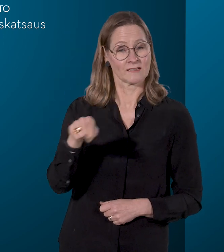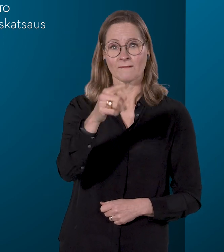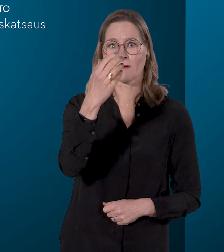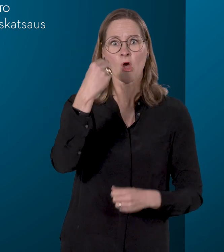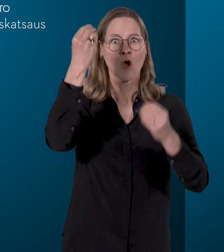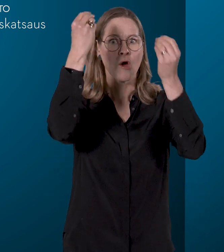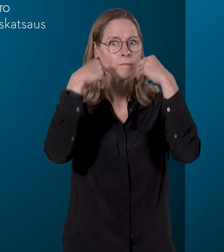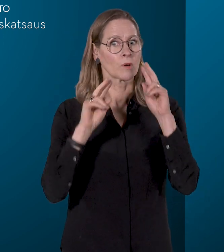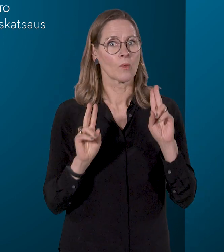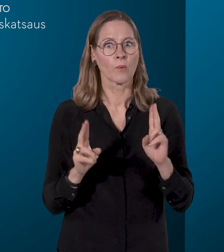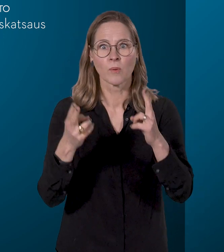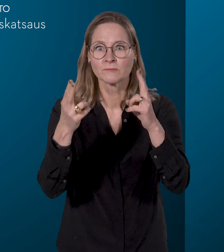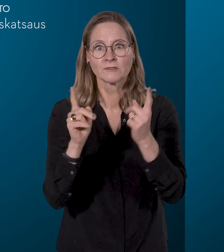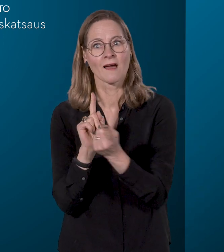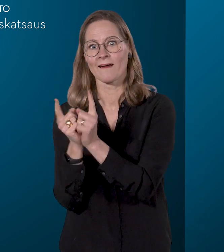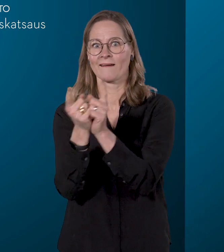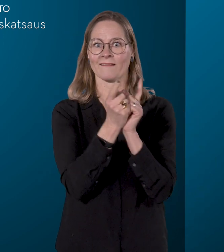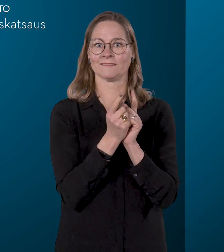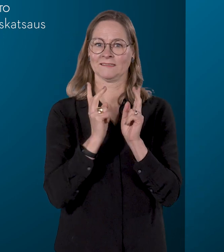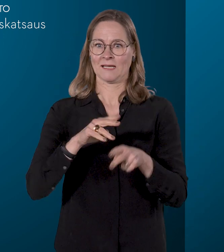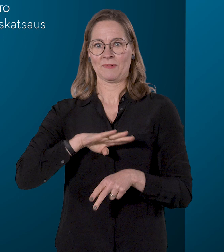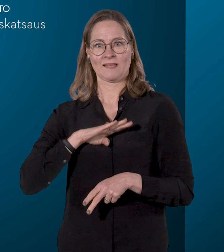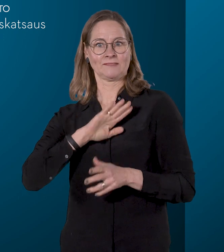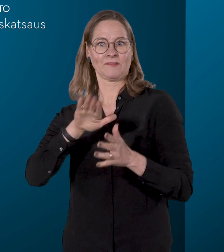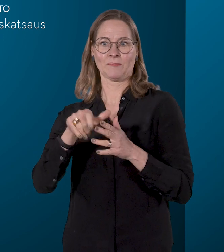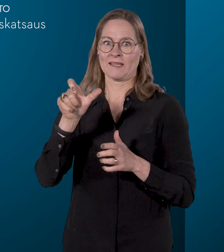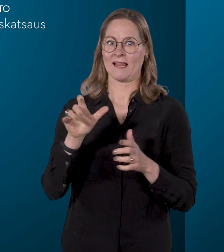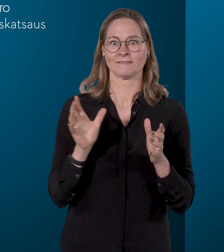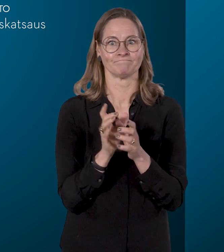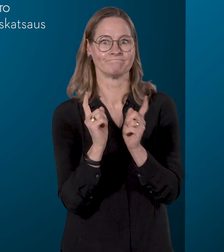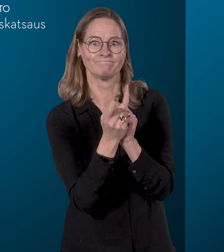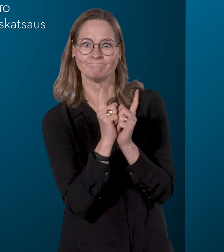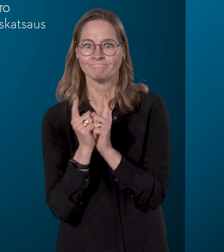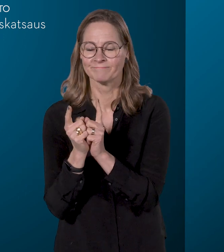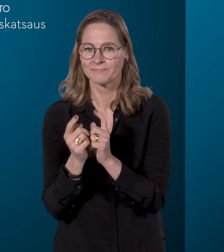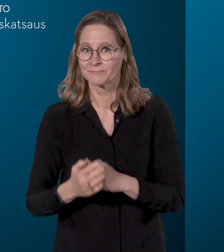jossa voit oppia uutta ja tavata muita samanikäisiä viittomakielisiä!